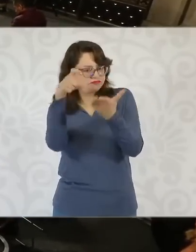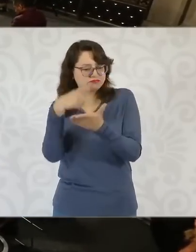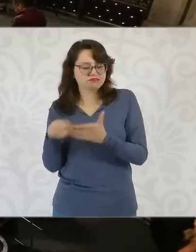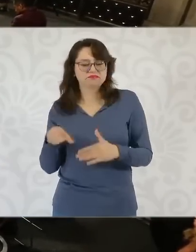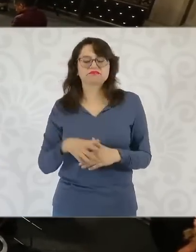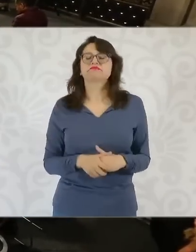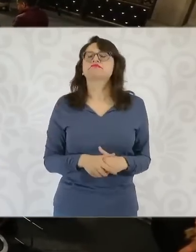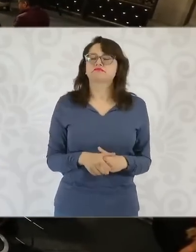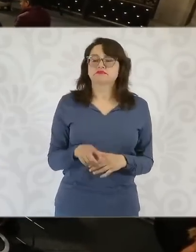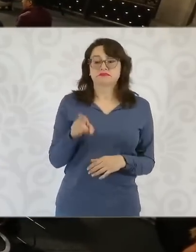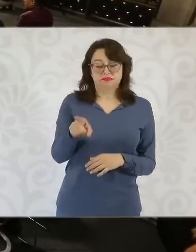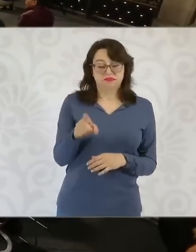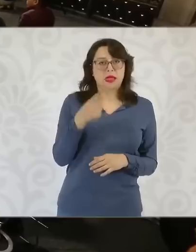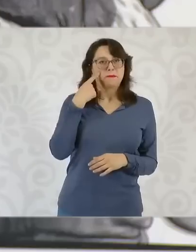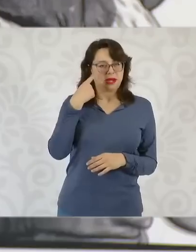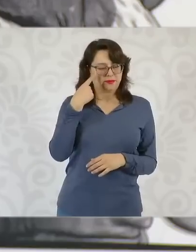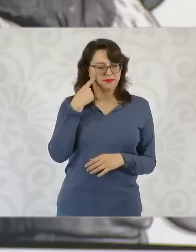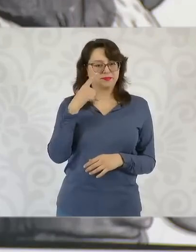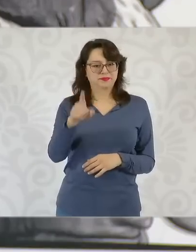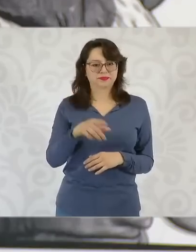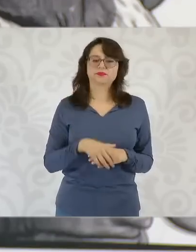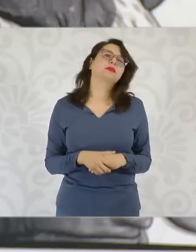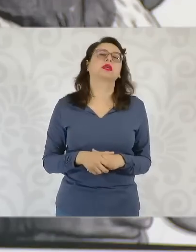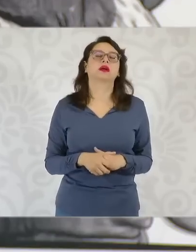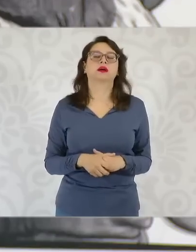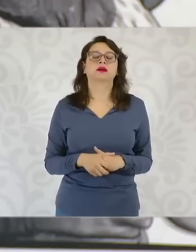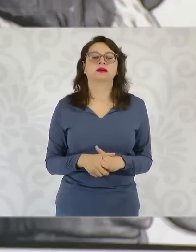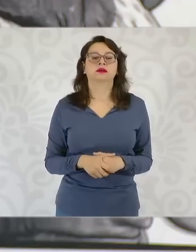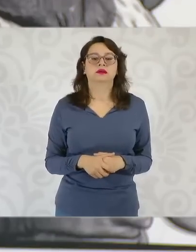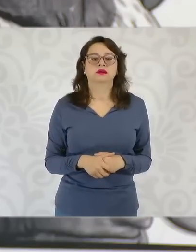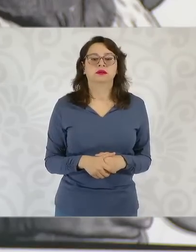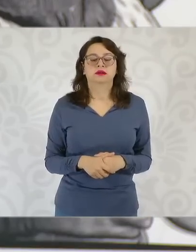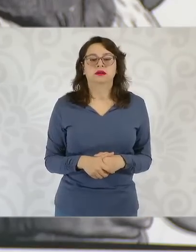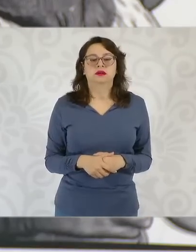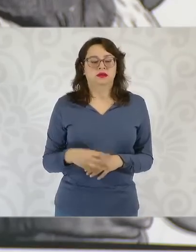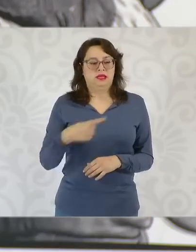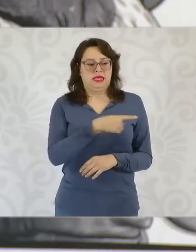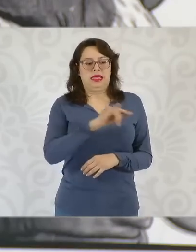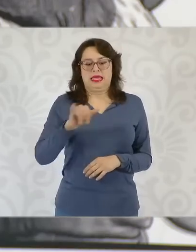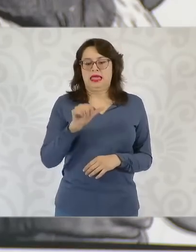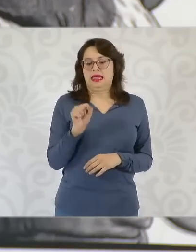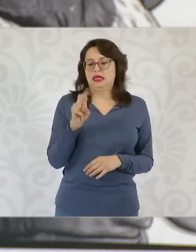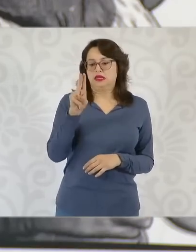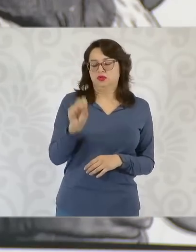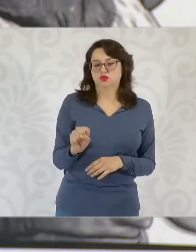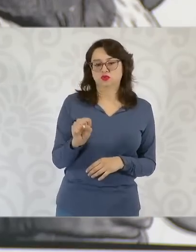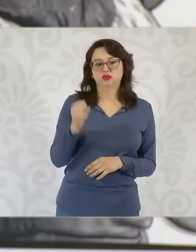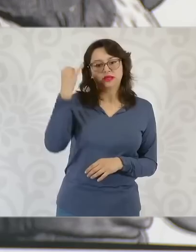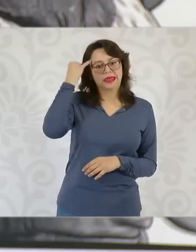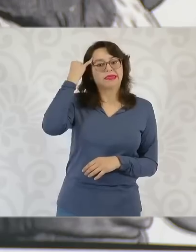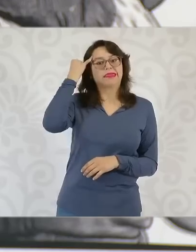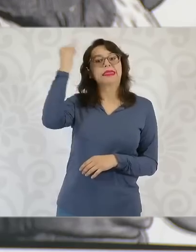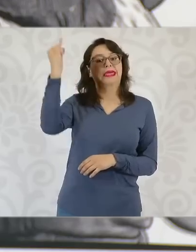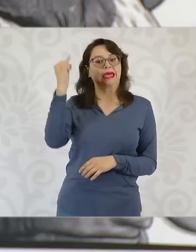una muy buena idea que que tuvo Jesús qué se hace normalmente para repavimentación